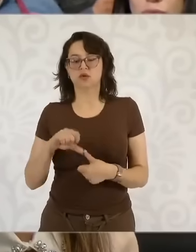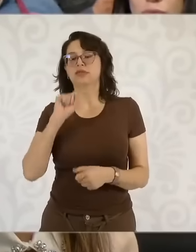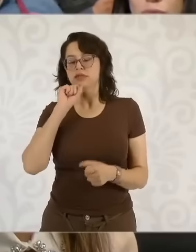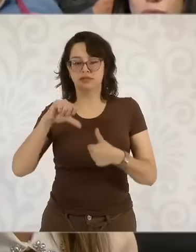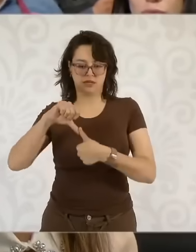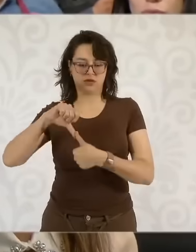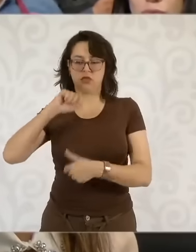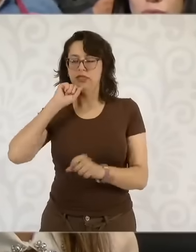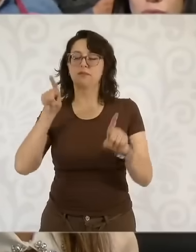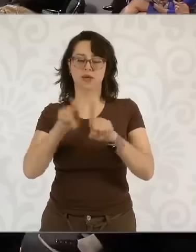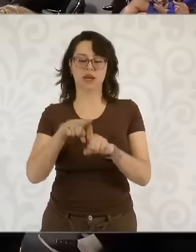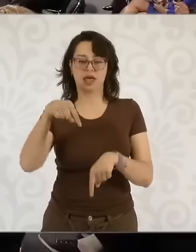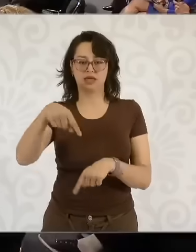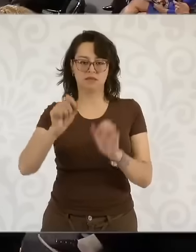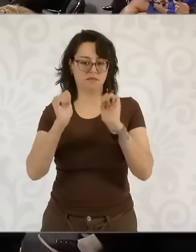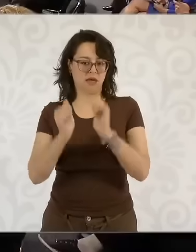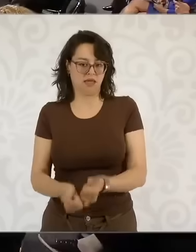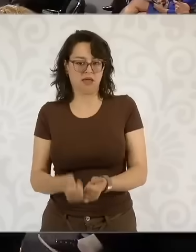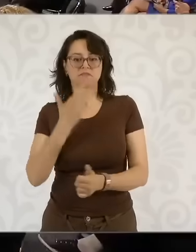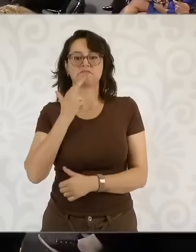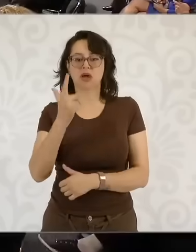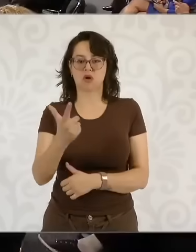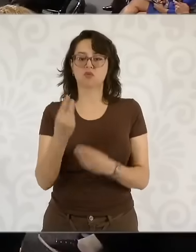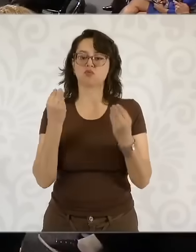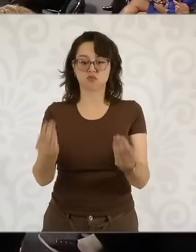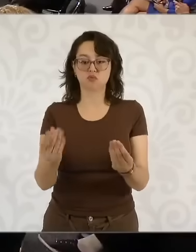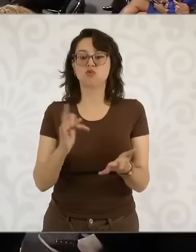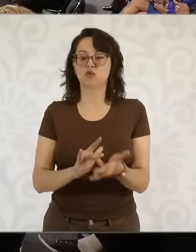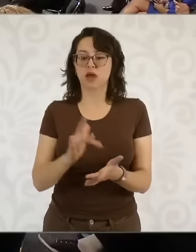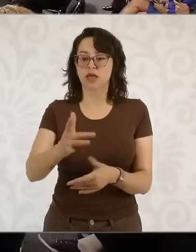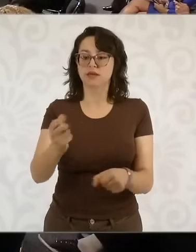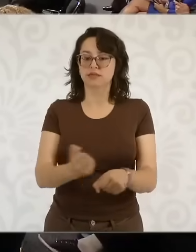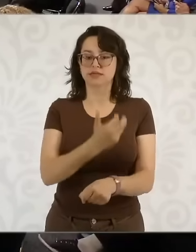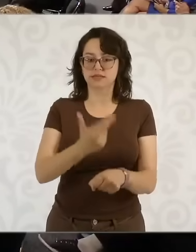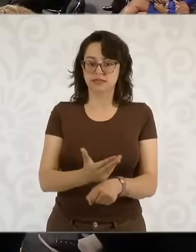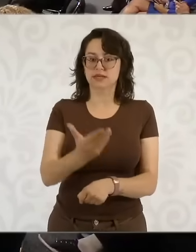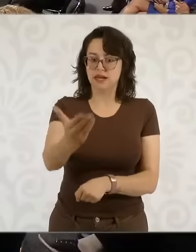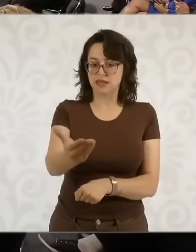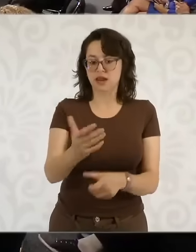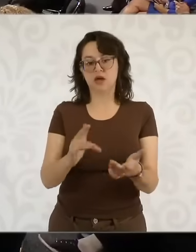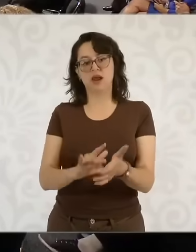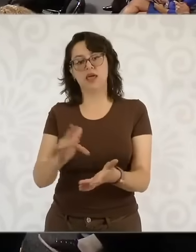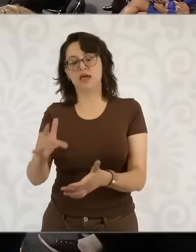empleo en en nuestro país Gracias eh secretario y gracias a los empresarios que ya no están aquí Eh